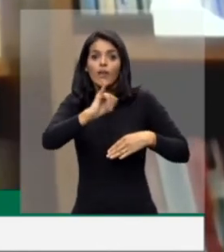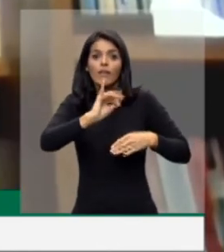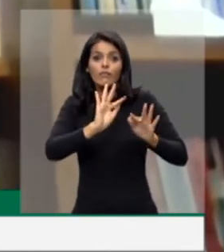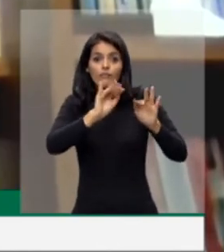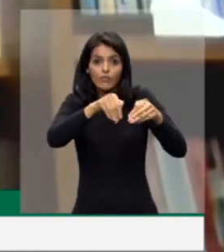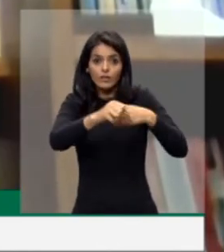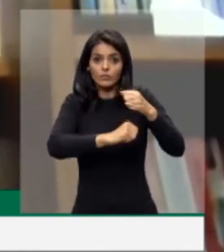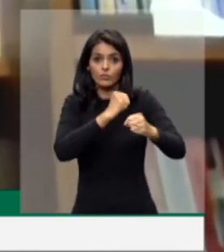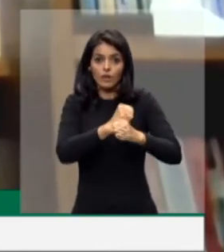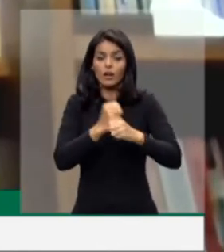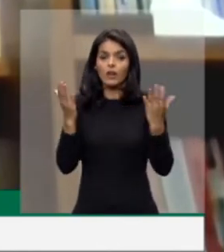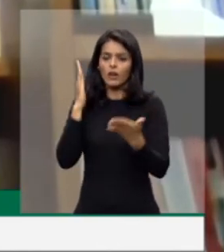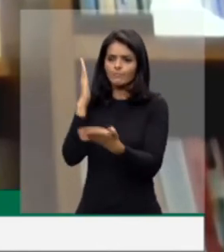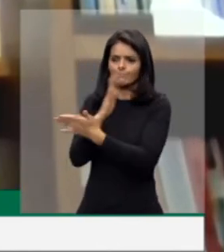TRATANDO DA CAMPANHA DE